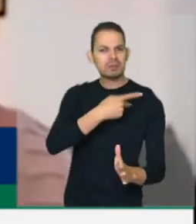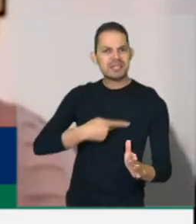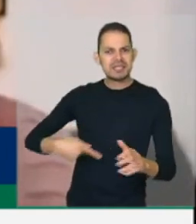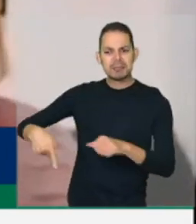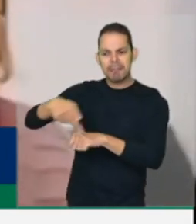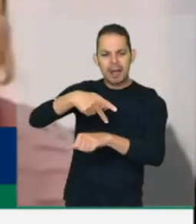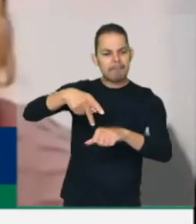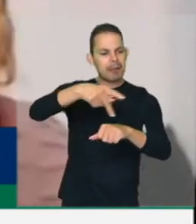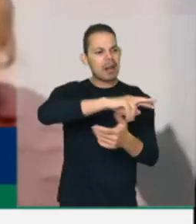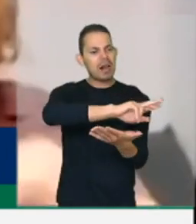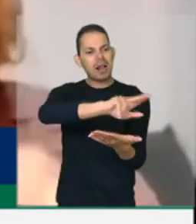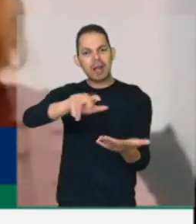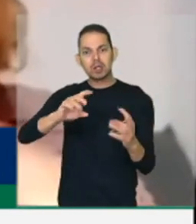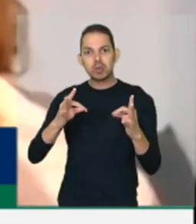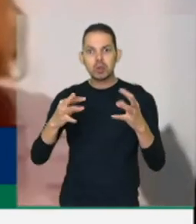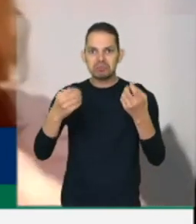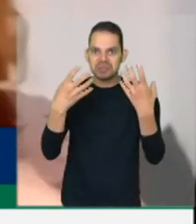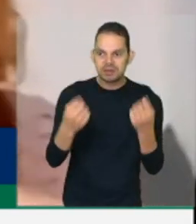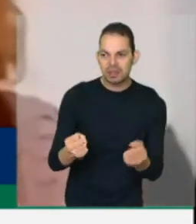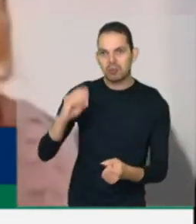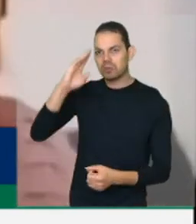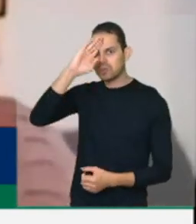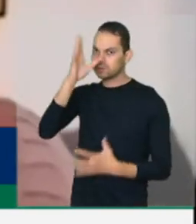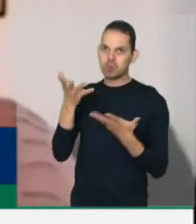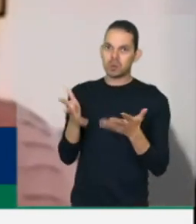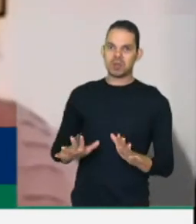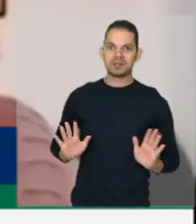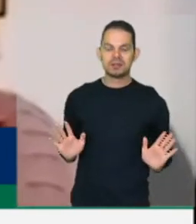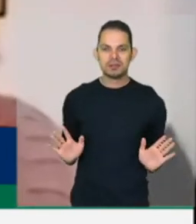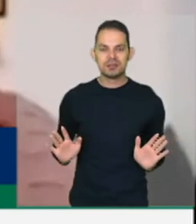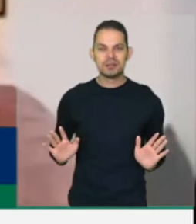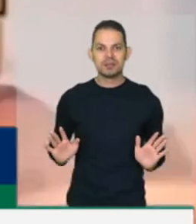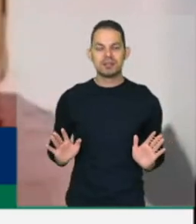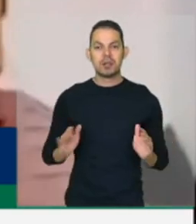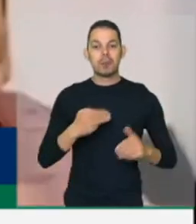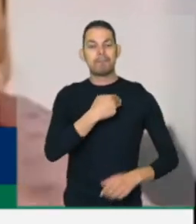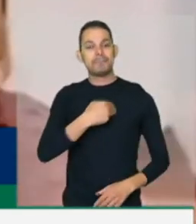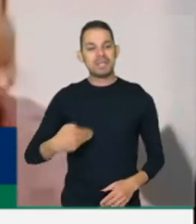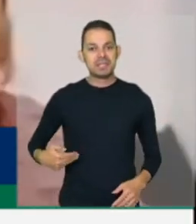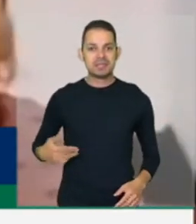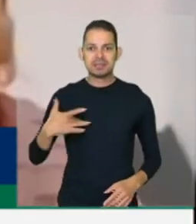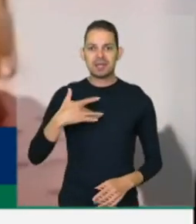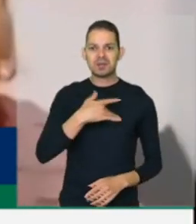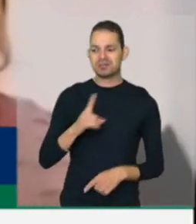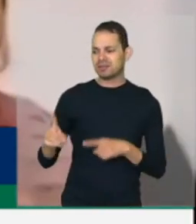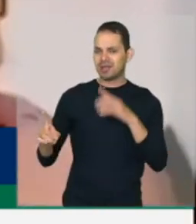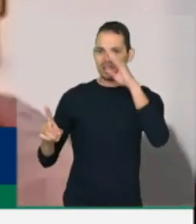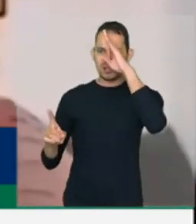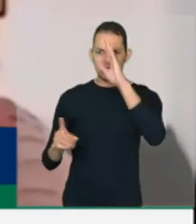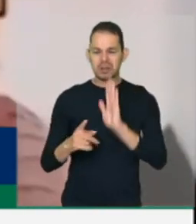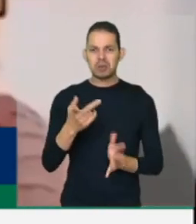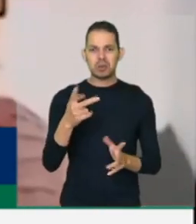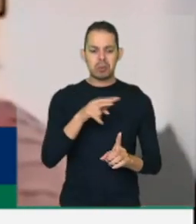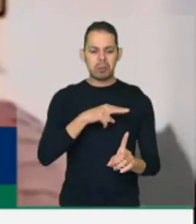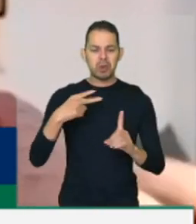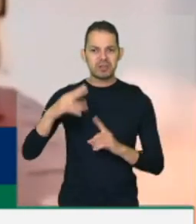ESTADO FIZERAM. ELE SUPRIMIU A AUTONOMIA DOS MINISTROS DE SAÚDE. ELE QUE NÃO ENTENDE NADA DO PONTO DE VISTA ACADÊMICO DE SAÚDE, RECEITOU REMÉDIOS. NO TRATAMENTO